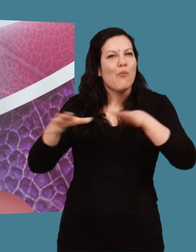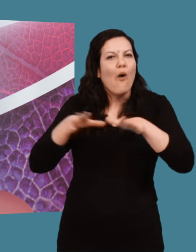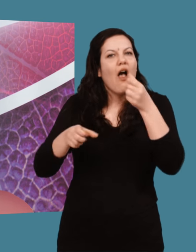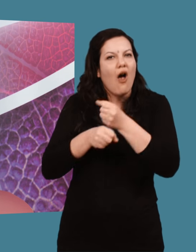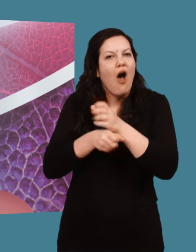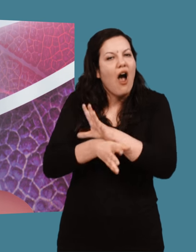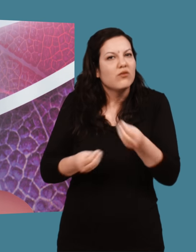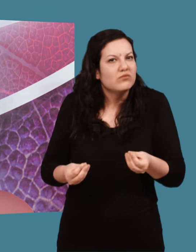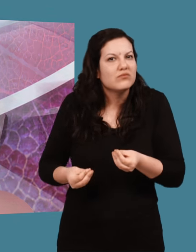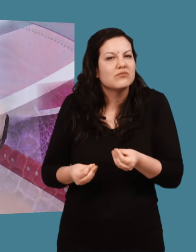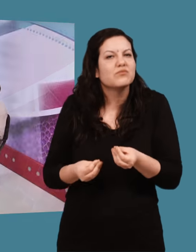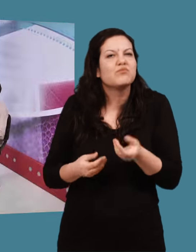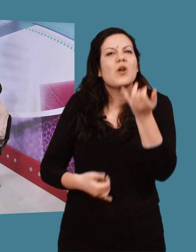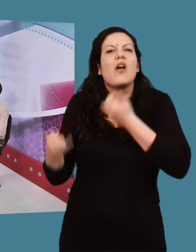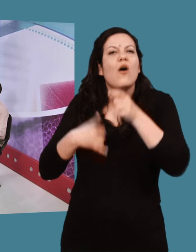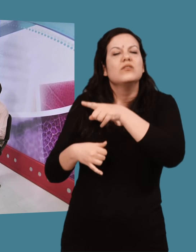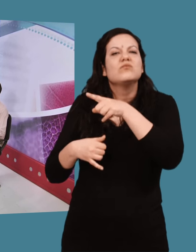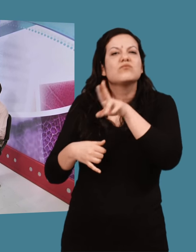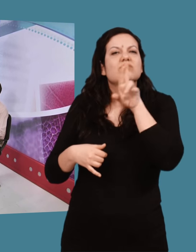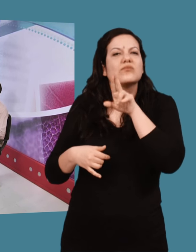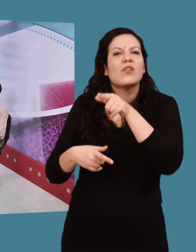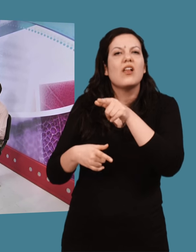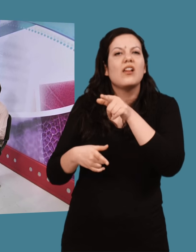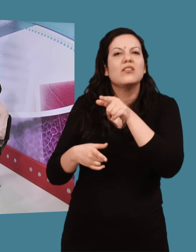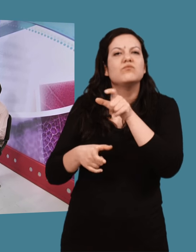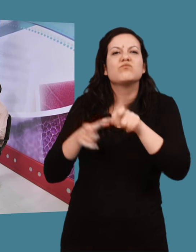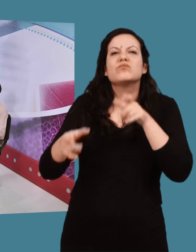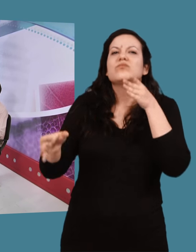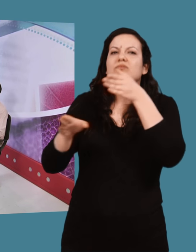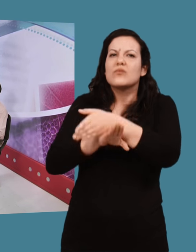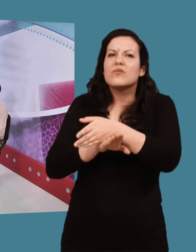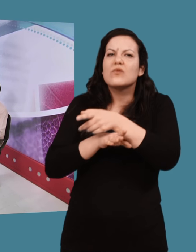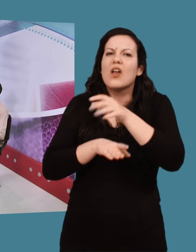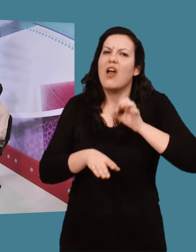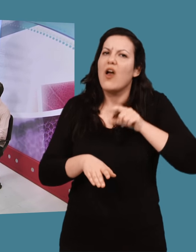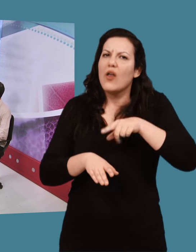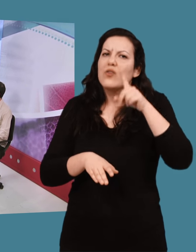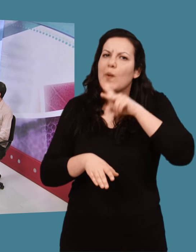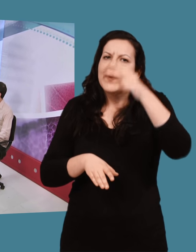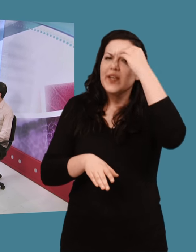y en particular me interesaría que me cuentes Roxana sobre los ingresantes de este año que veíamos en pantalla.